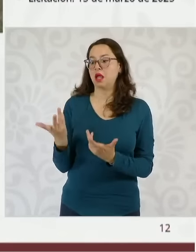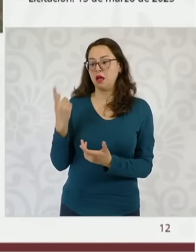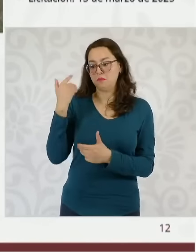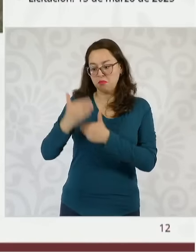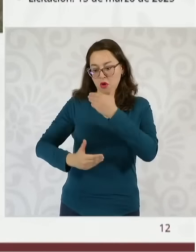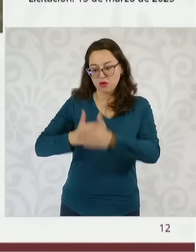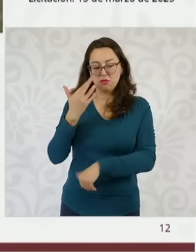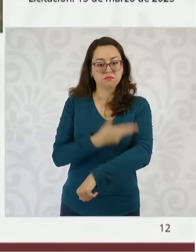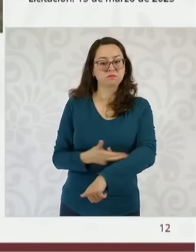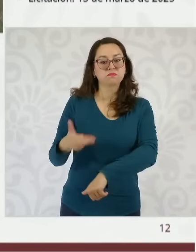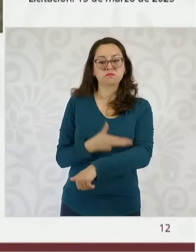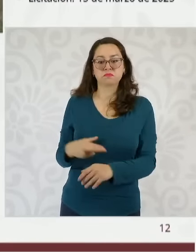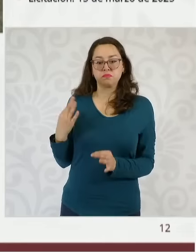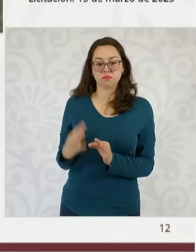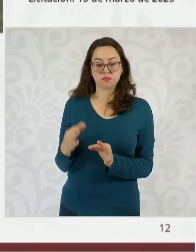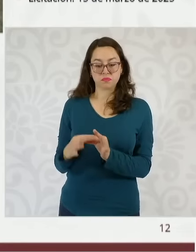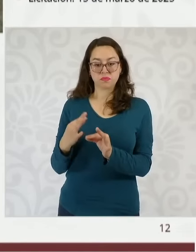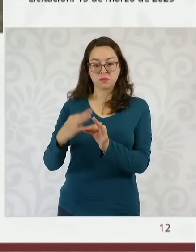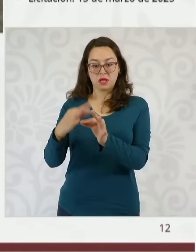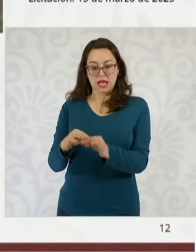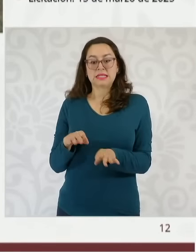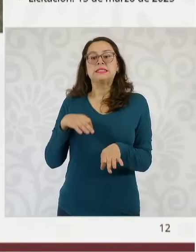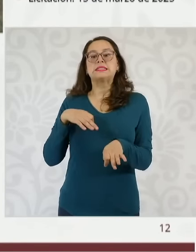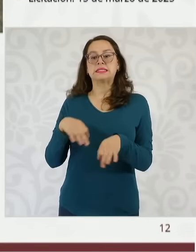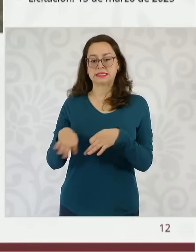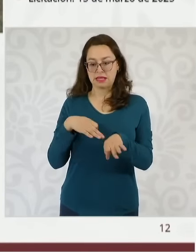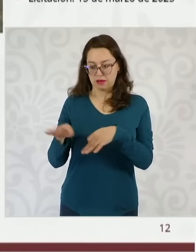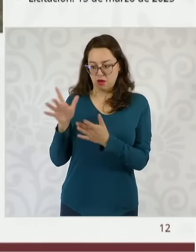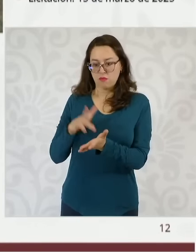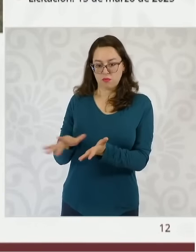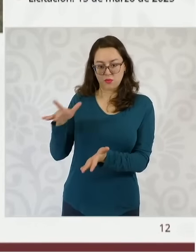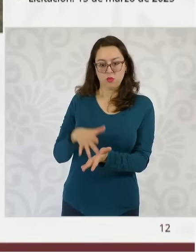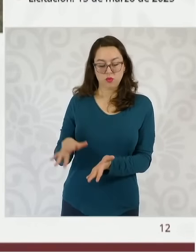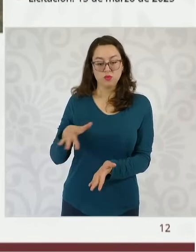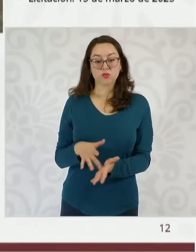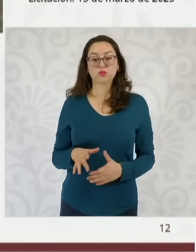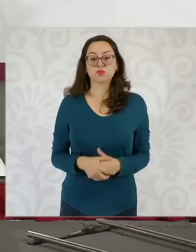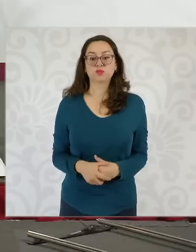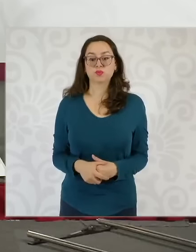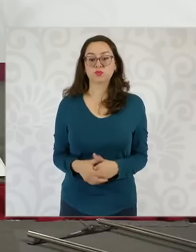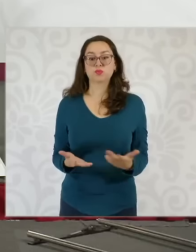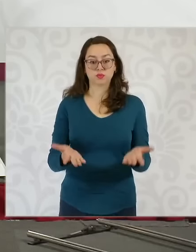procesos y apoyar los programas de trabajo de estos importantes proyectos la siguiente por favor